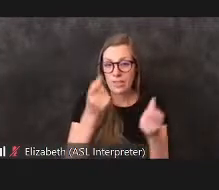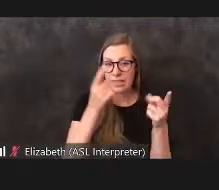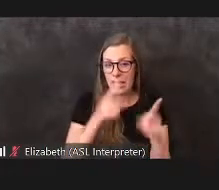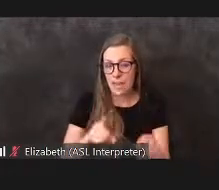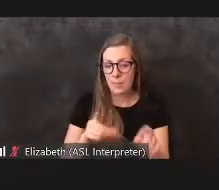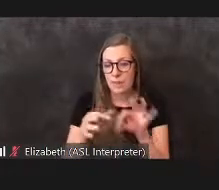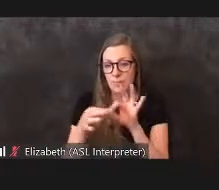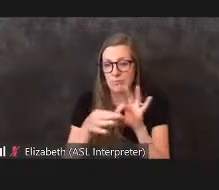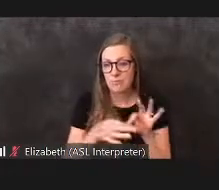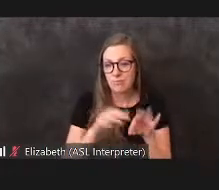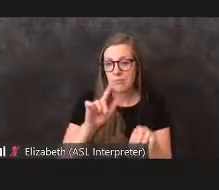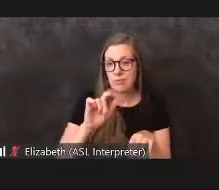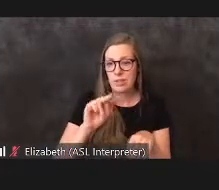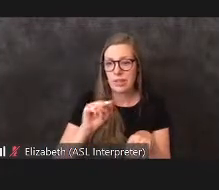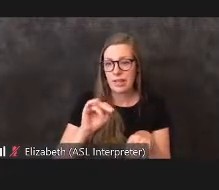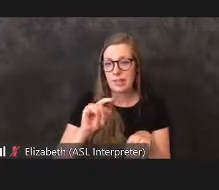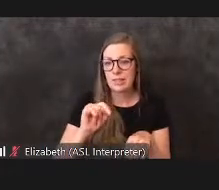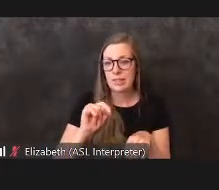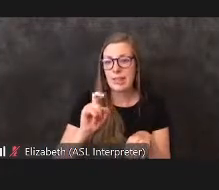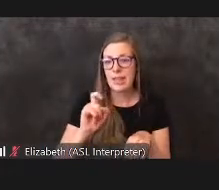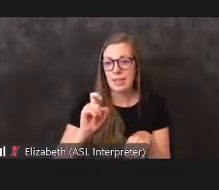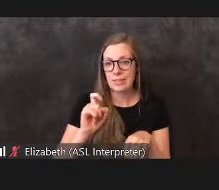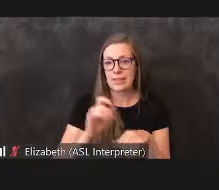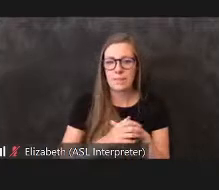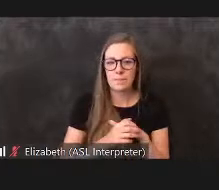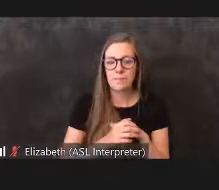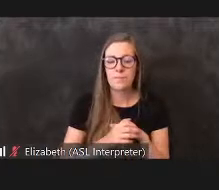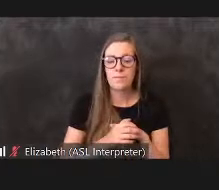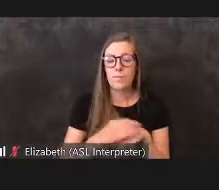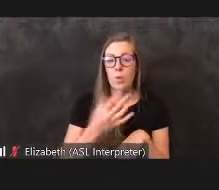Muertes dentro de la comunidad latina de los.